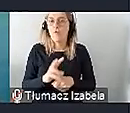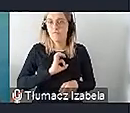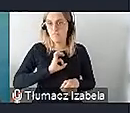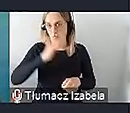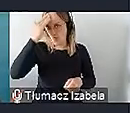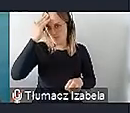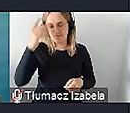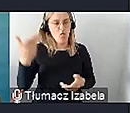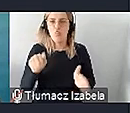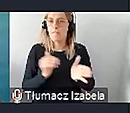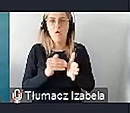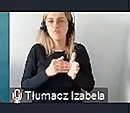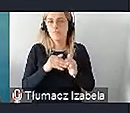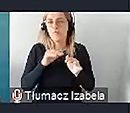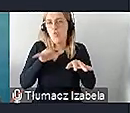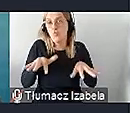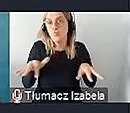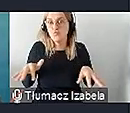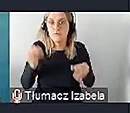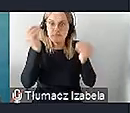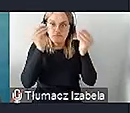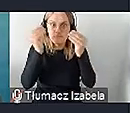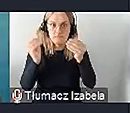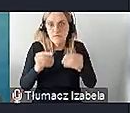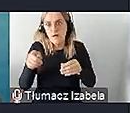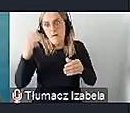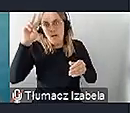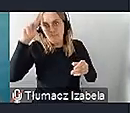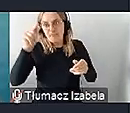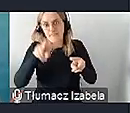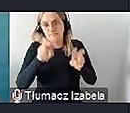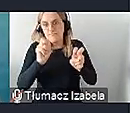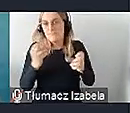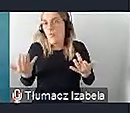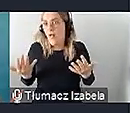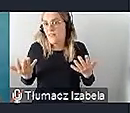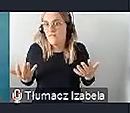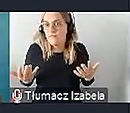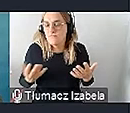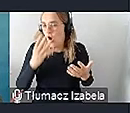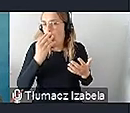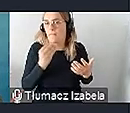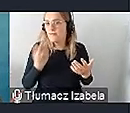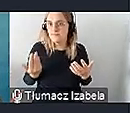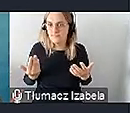że on nie potrzebuje wiele, żeby się nauczyć rozpoznawać jakiś obraz czy jakieś przedstawienie.